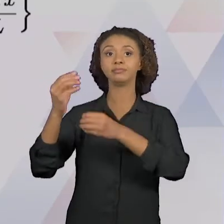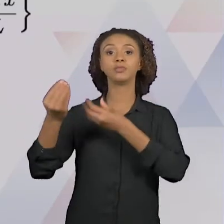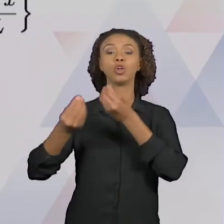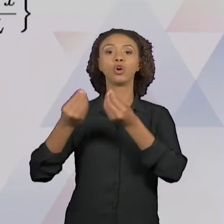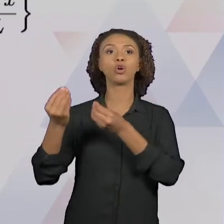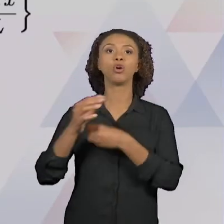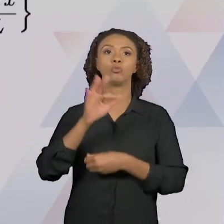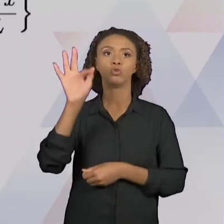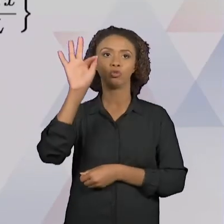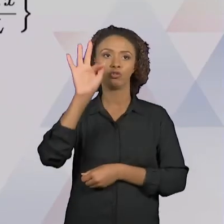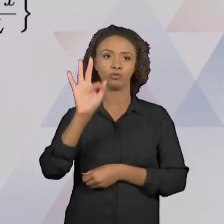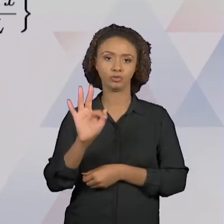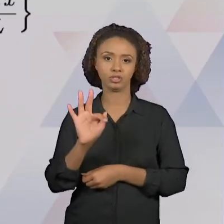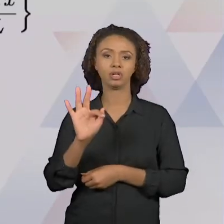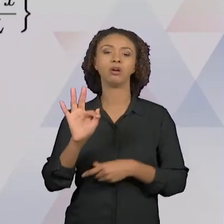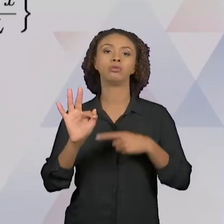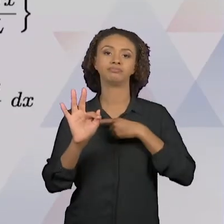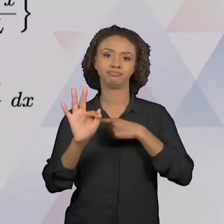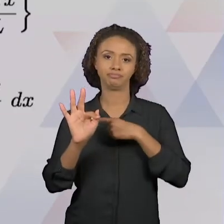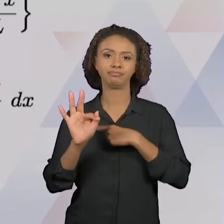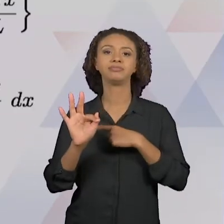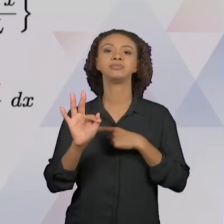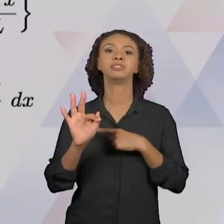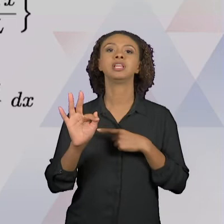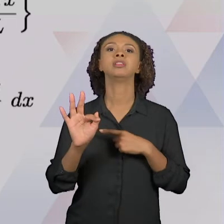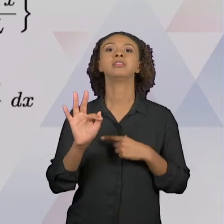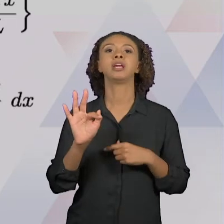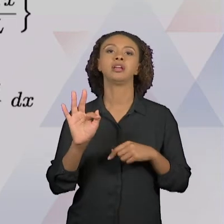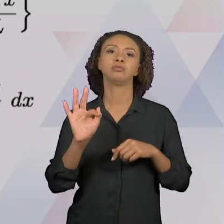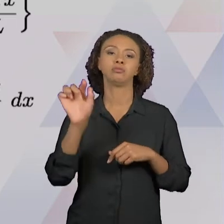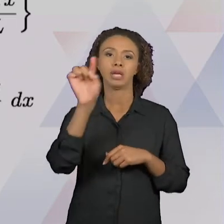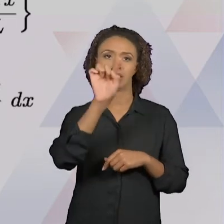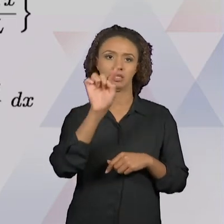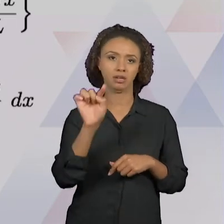DENTRO DO INTERVALO. O "AN" INTEGRANDO A FUNÇÃO